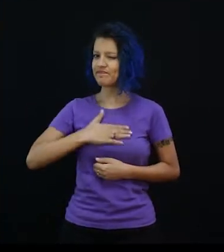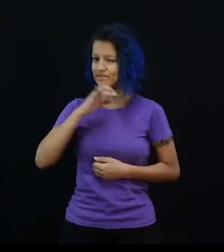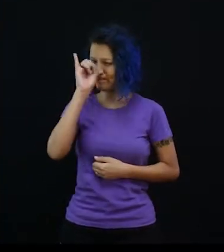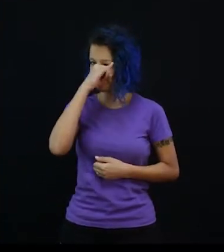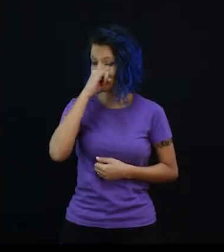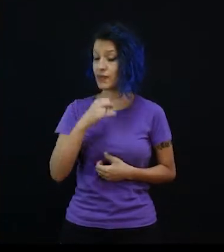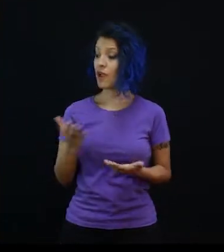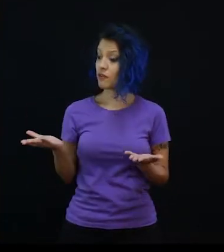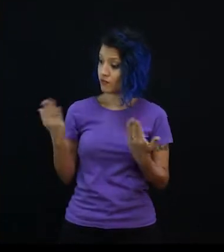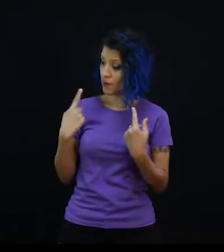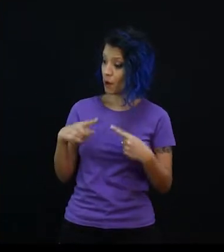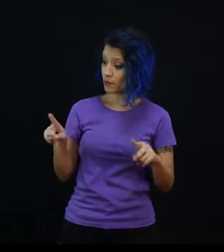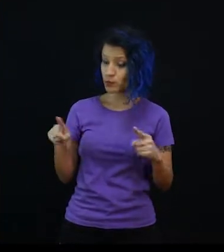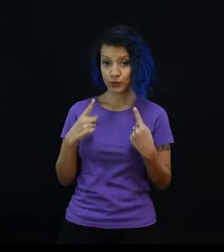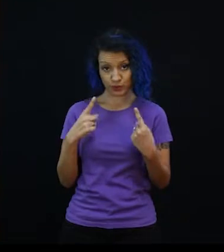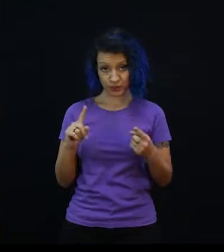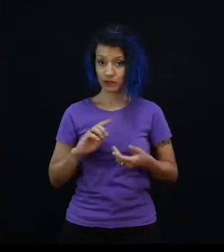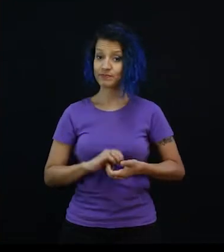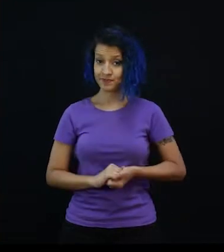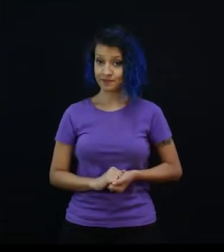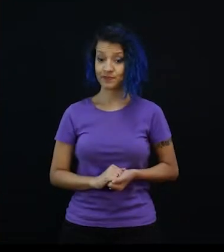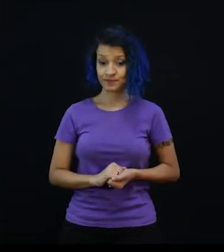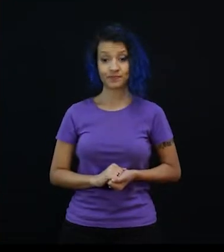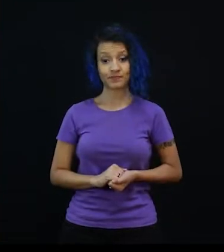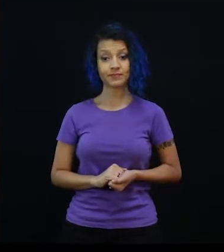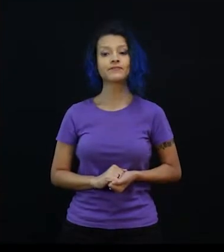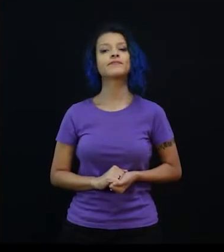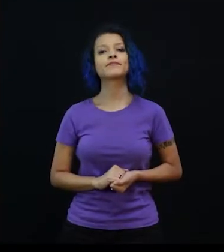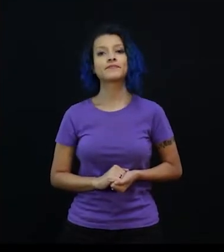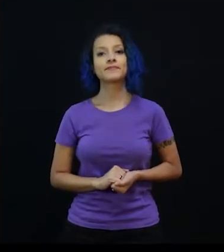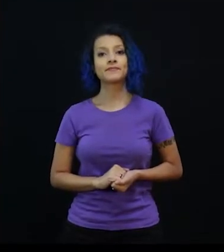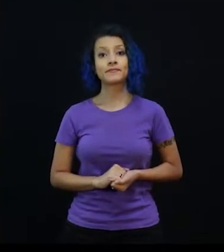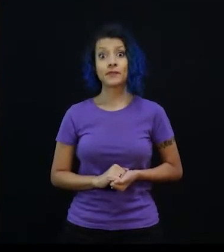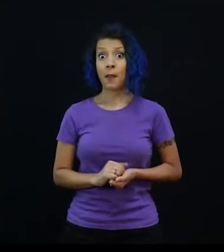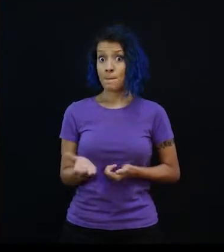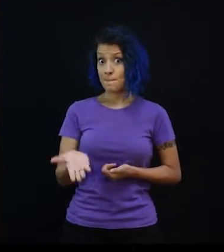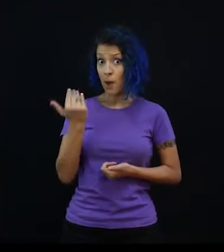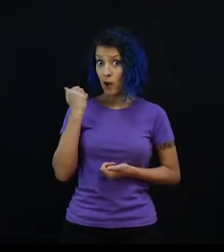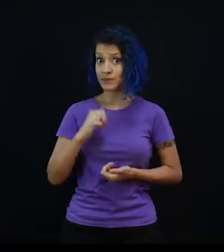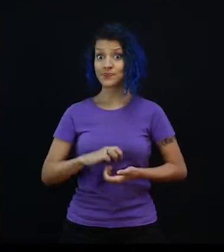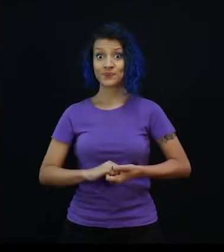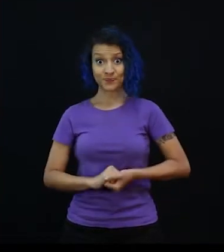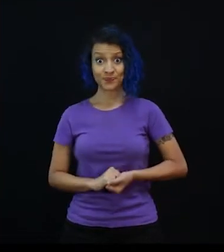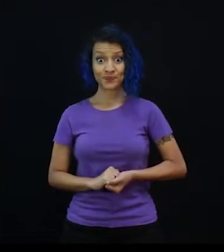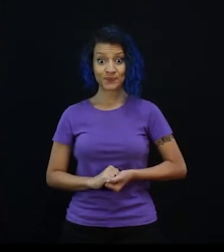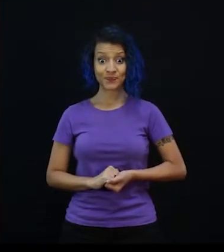Vamos fazer a música dos porcos, Madá. Vamos começar tocando por estes porquinhos. Simbora?